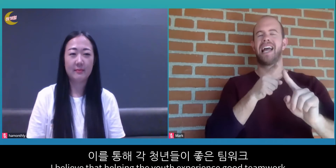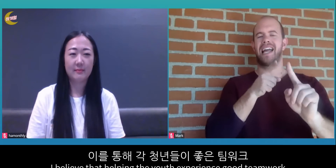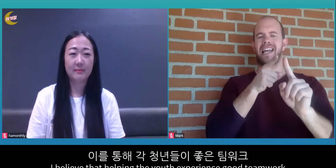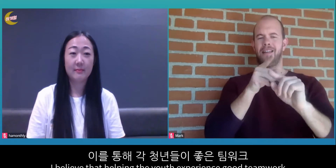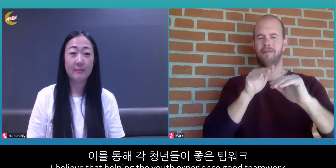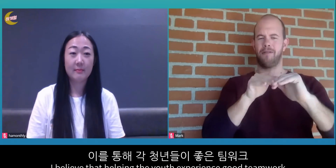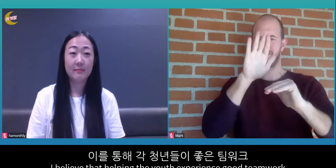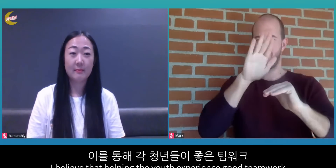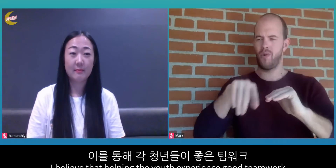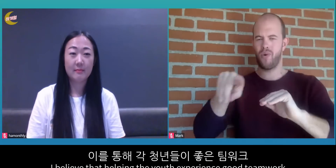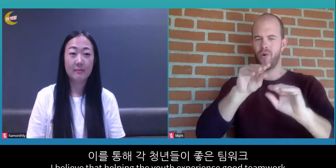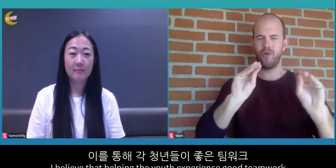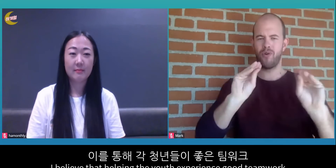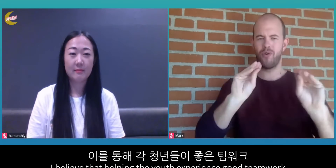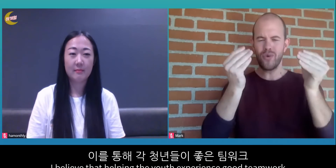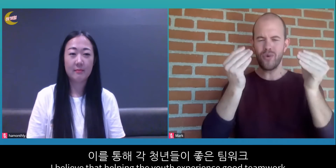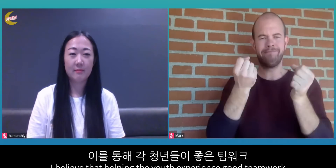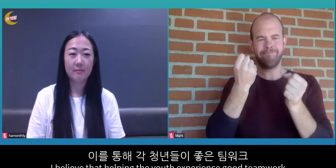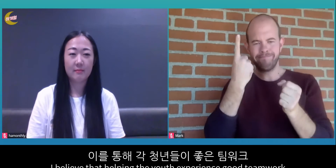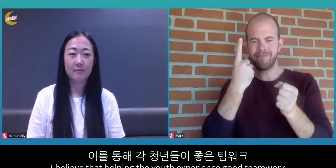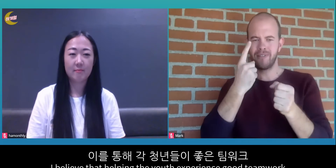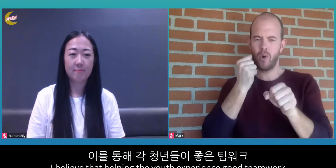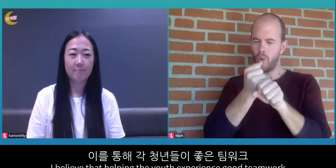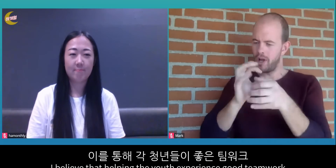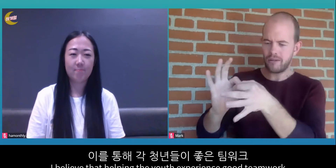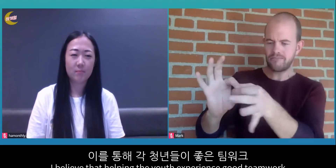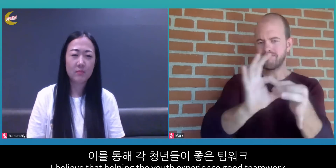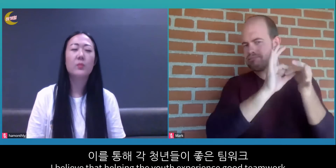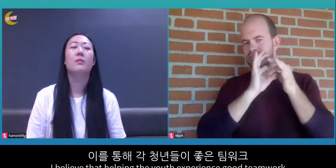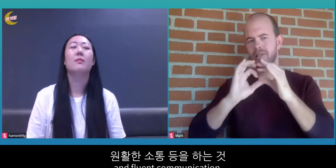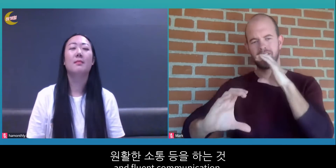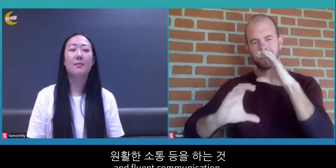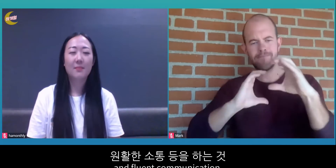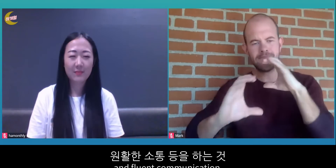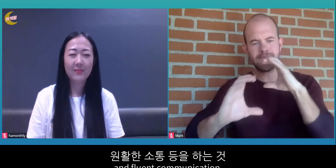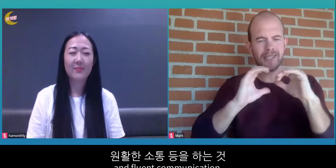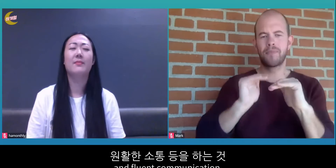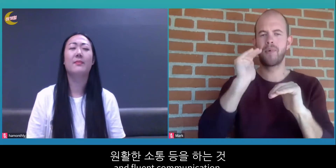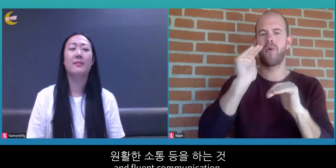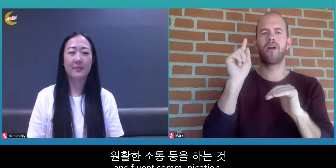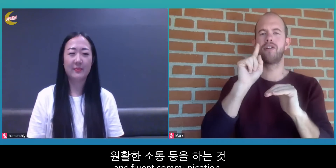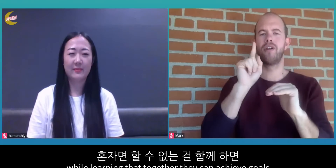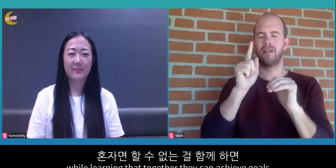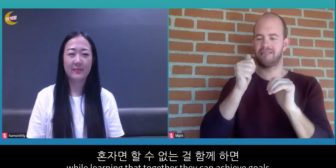若者が良いチームワーク と流暢なコミュニケーションを 体験できるように支援する